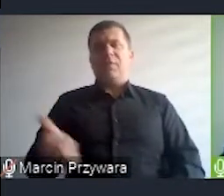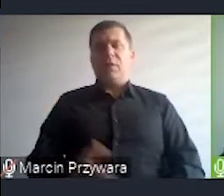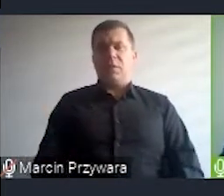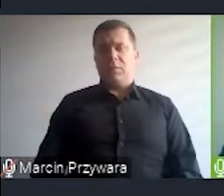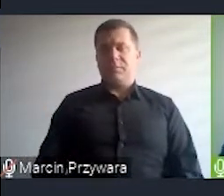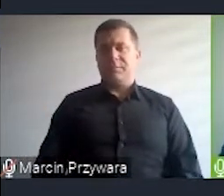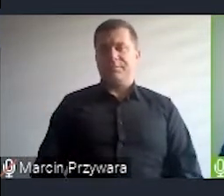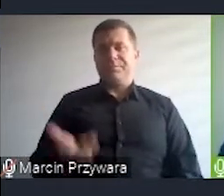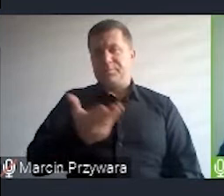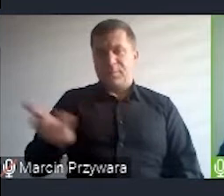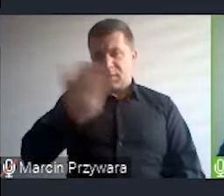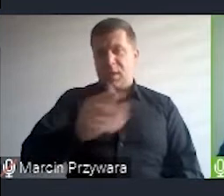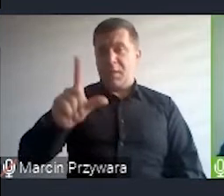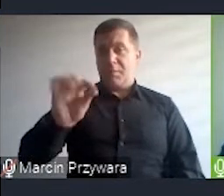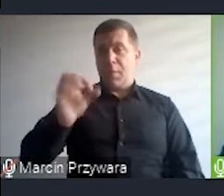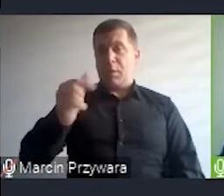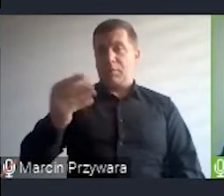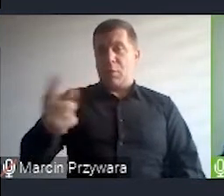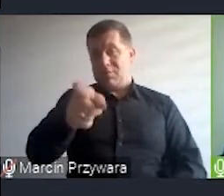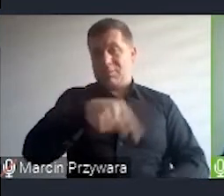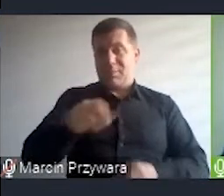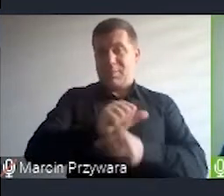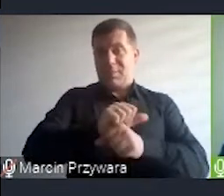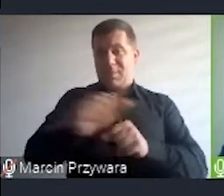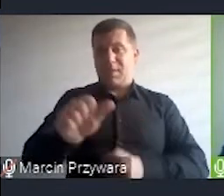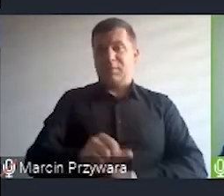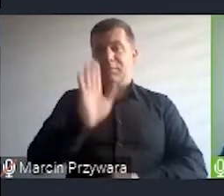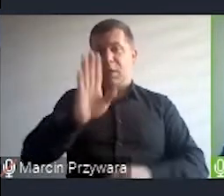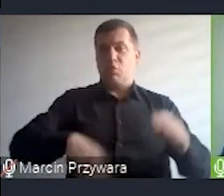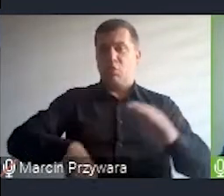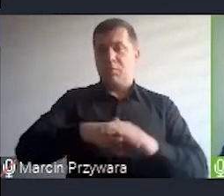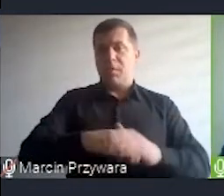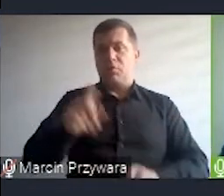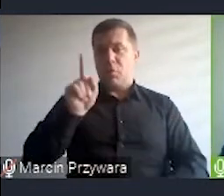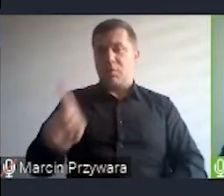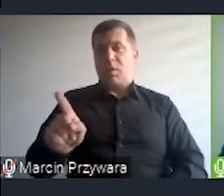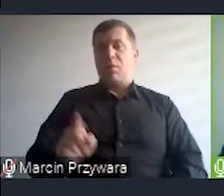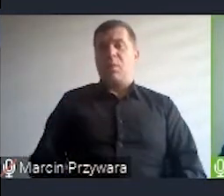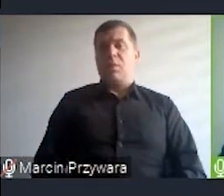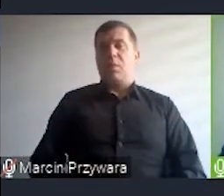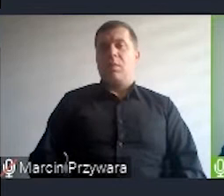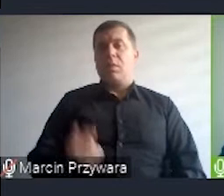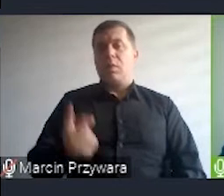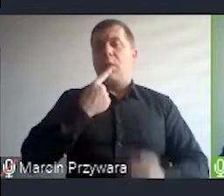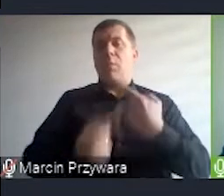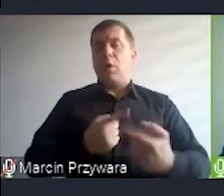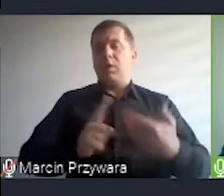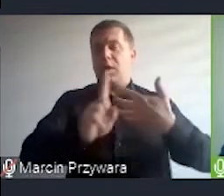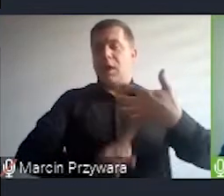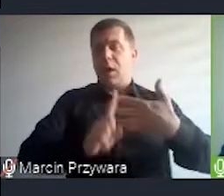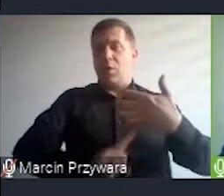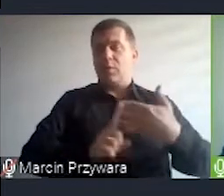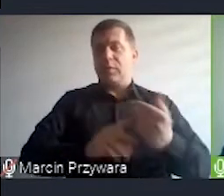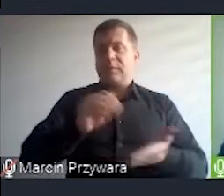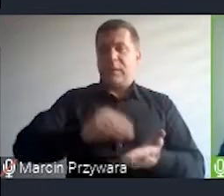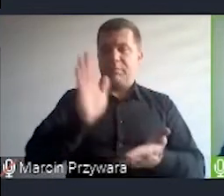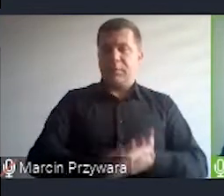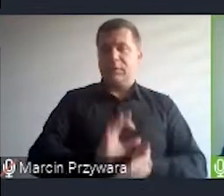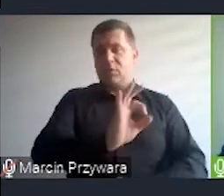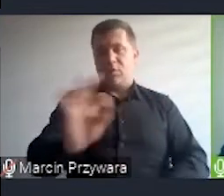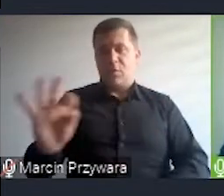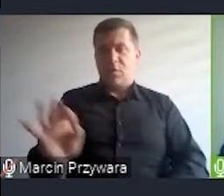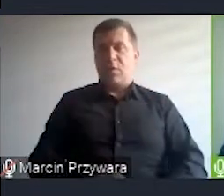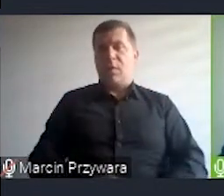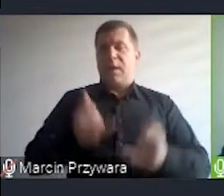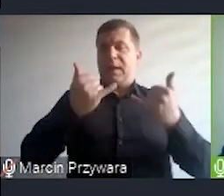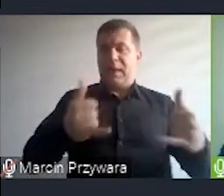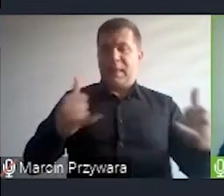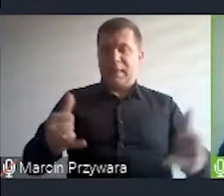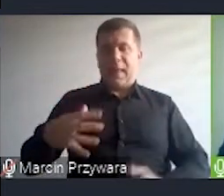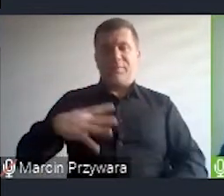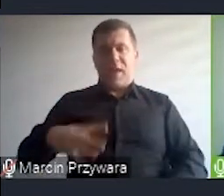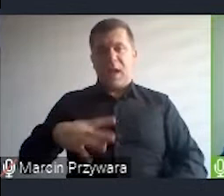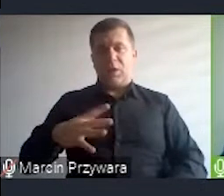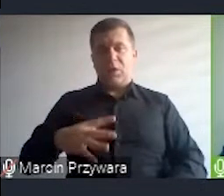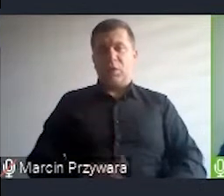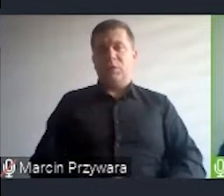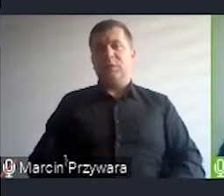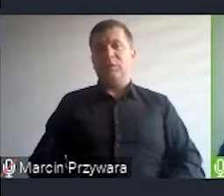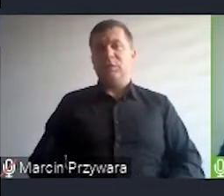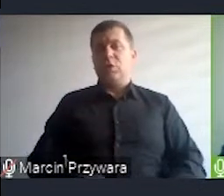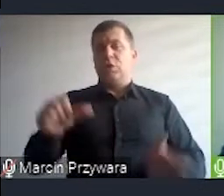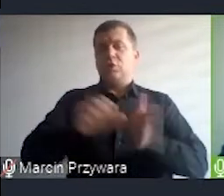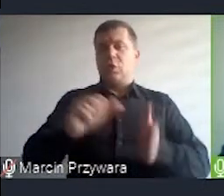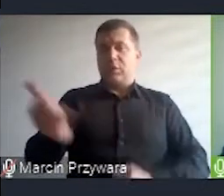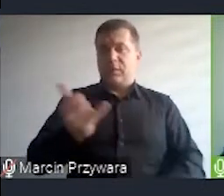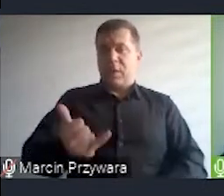Ponieważ Państwo jako podmioty jesteście upoważnieni do tego, żeby w politykach rachunkowości zapisać sobie inną wartość środka trwałego.